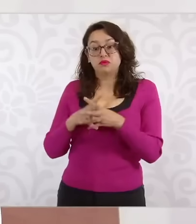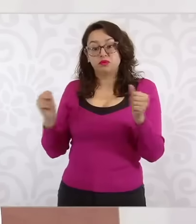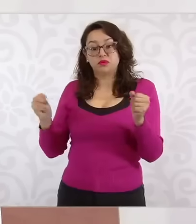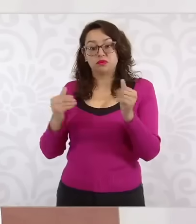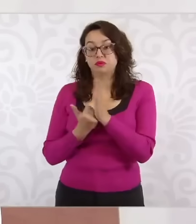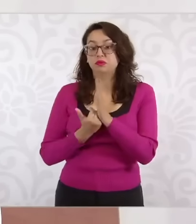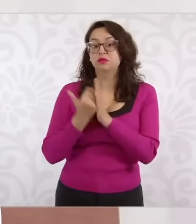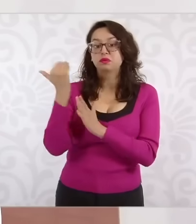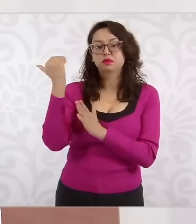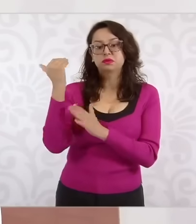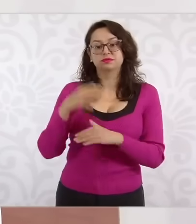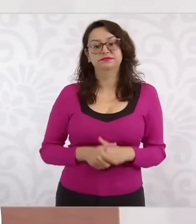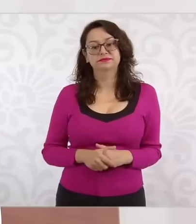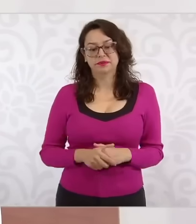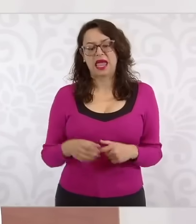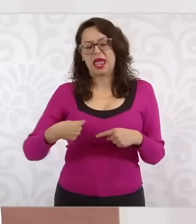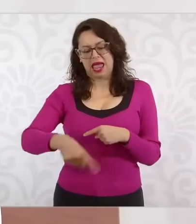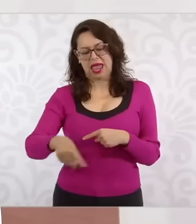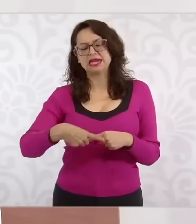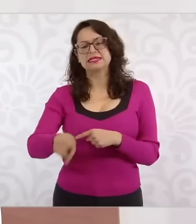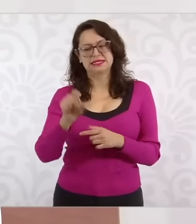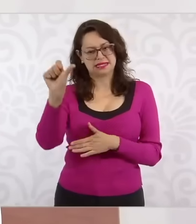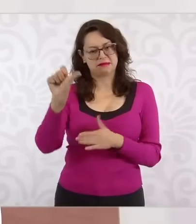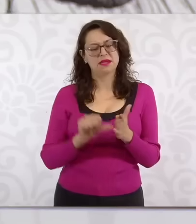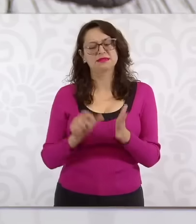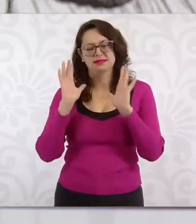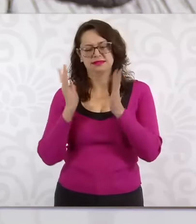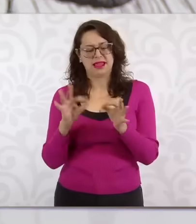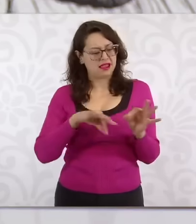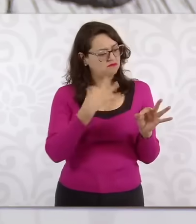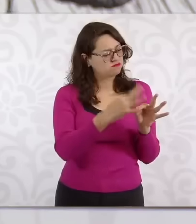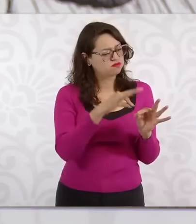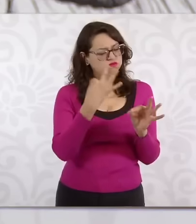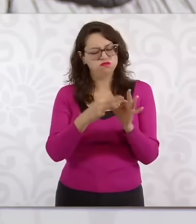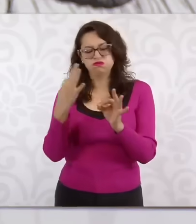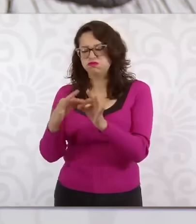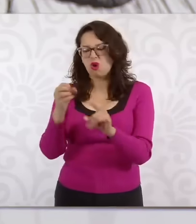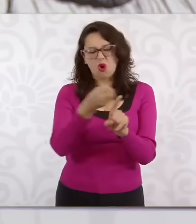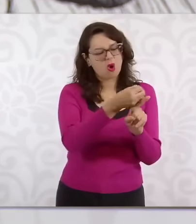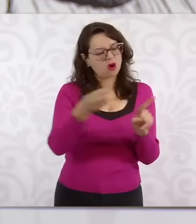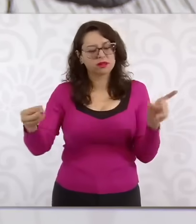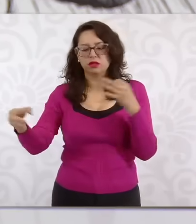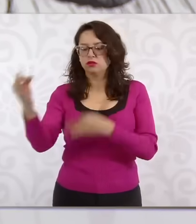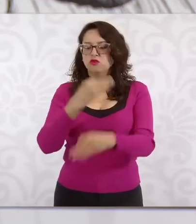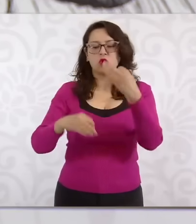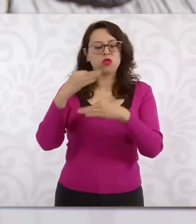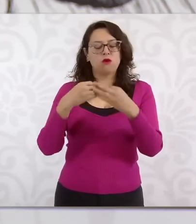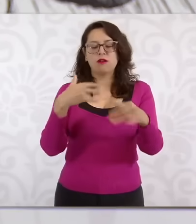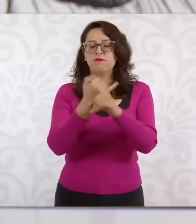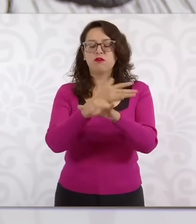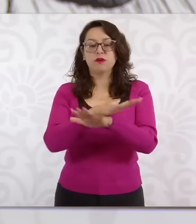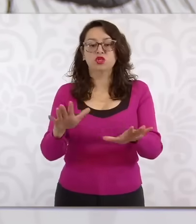a mostrar ya este mes, ya lo terminamos todo lo que tiene que ver con los datos de personas